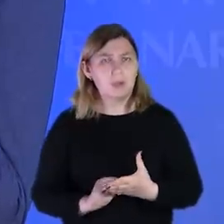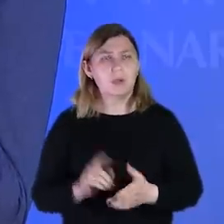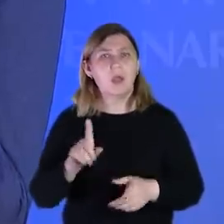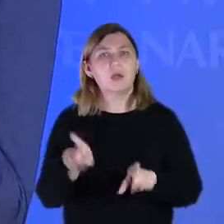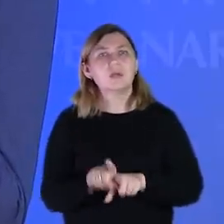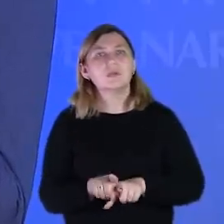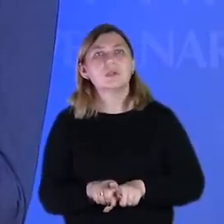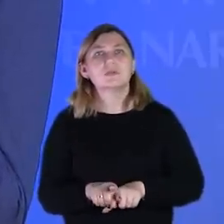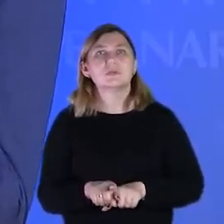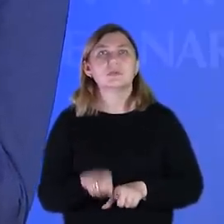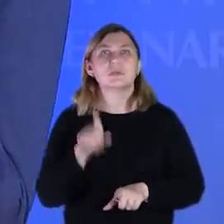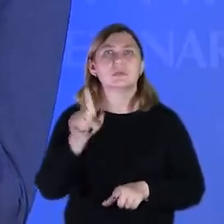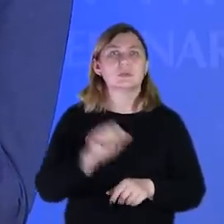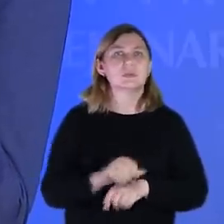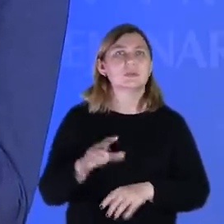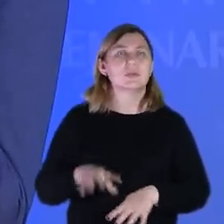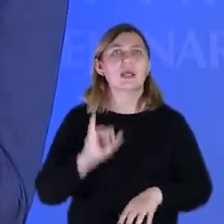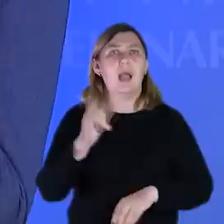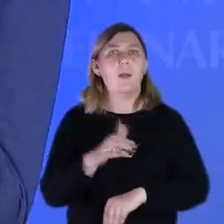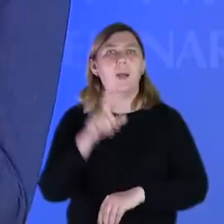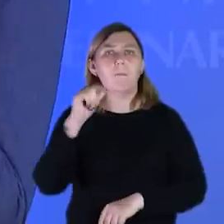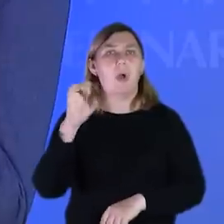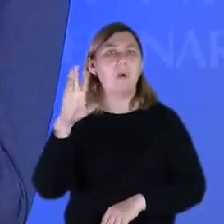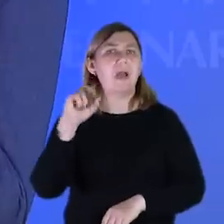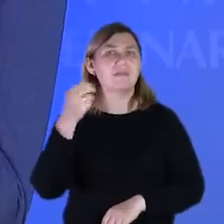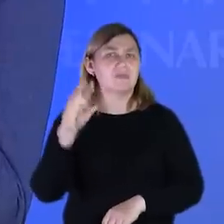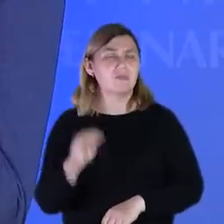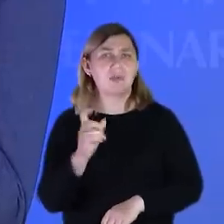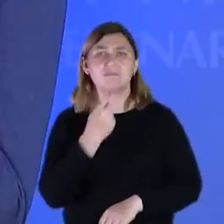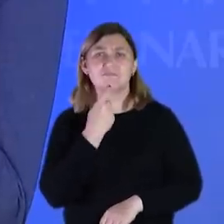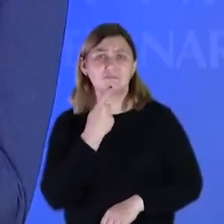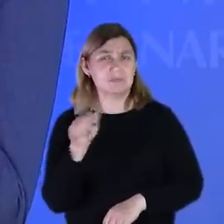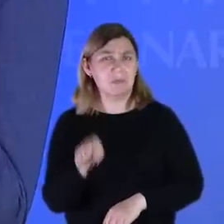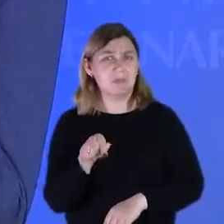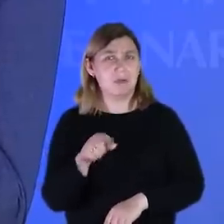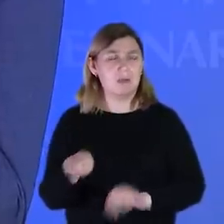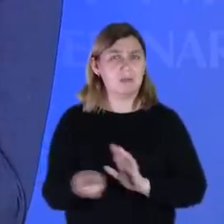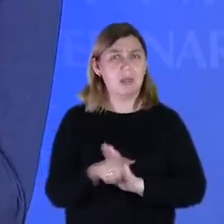czy z pogranicza folkloru, jak "pogranicza". Czym charakteryzuje się dla człowieka,